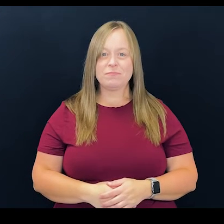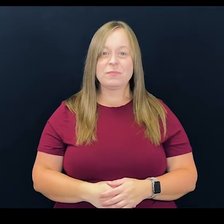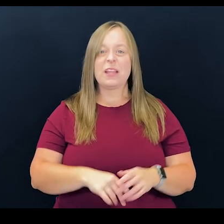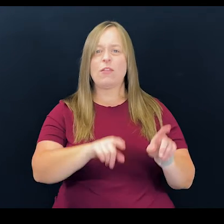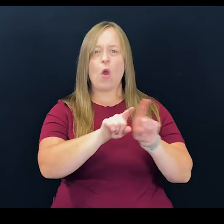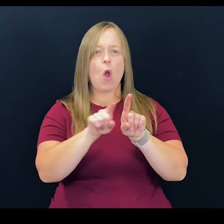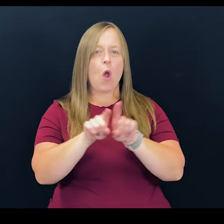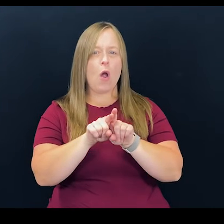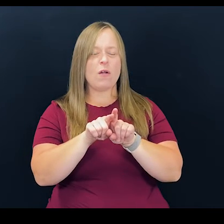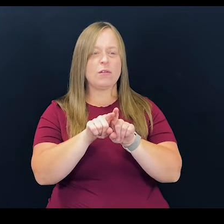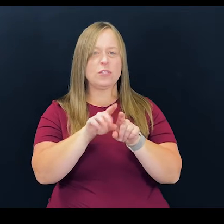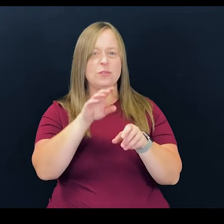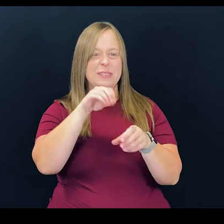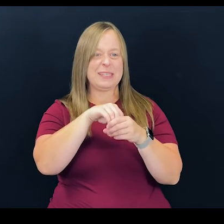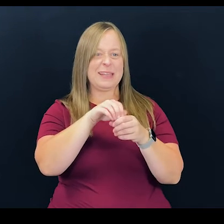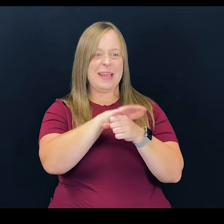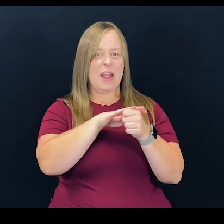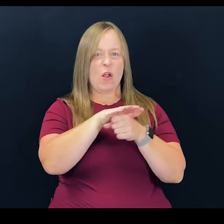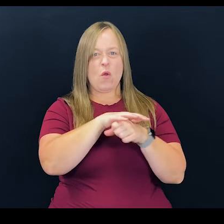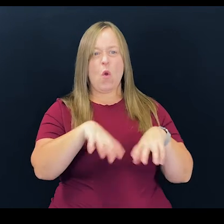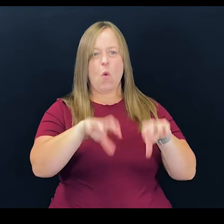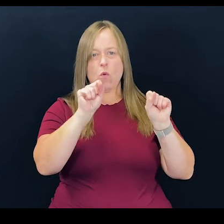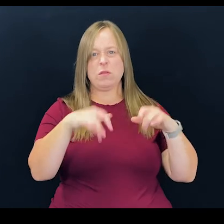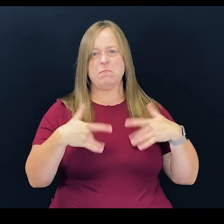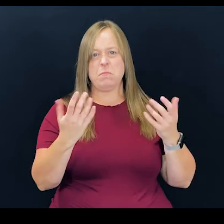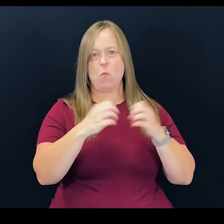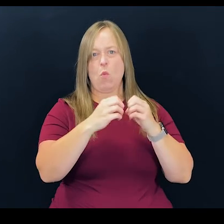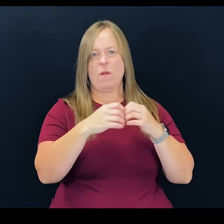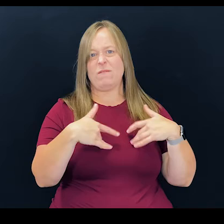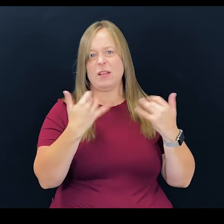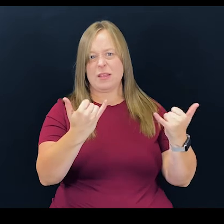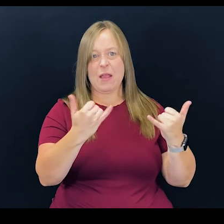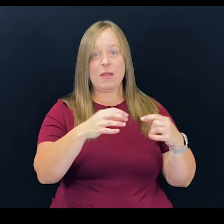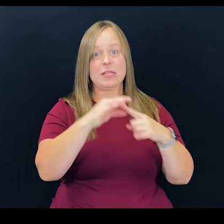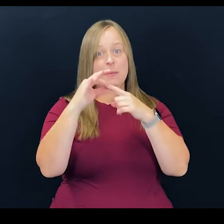que están en el área también y ellos hacen eventos más seguidos ahora.